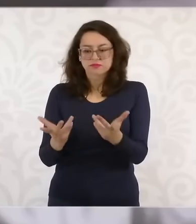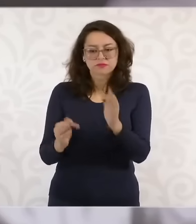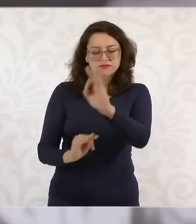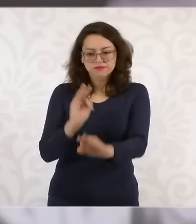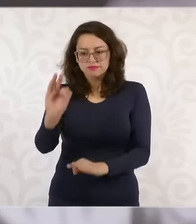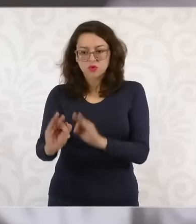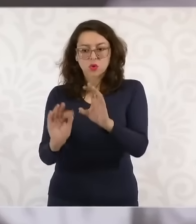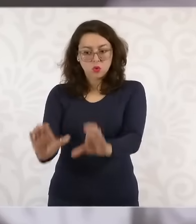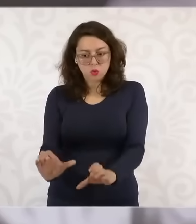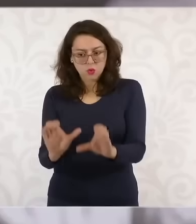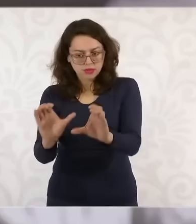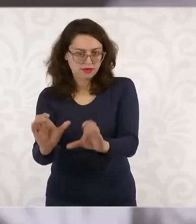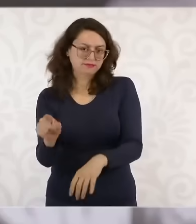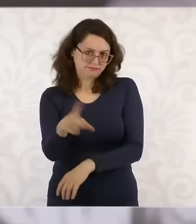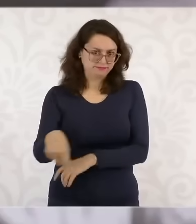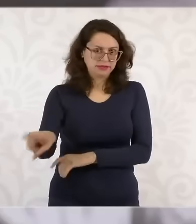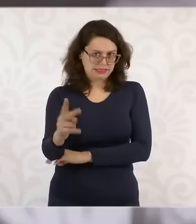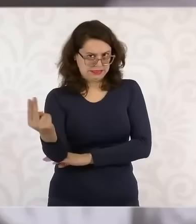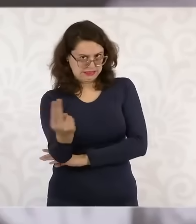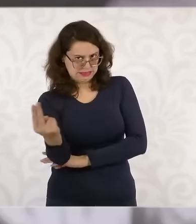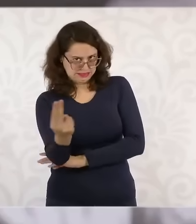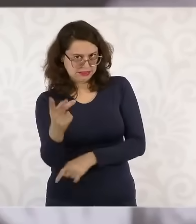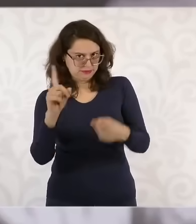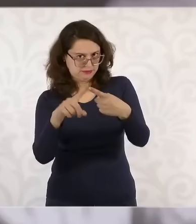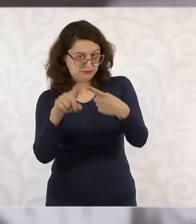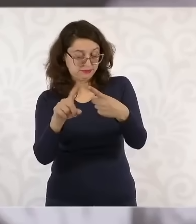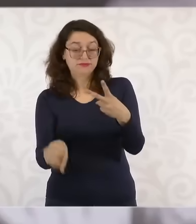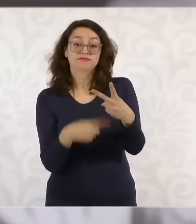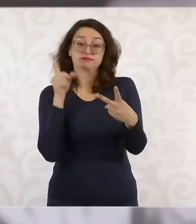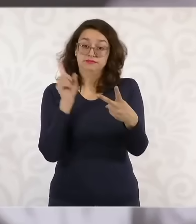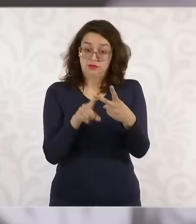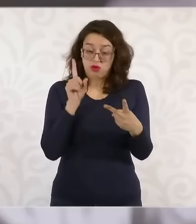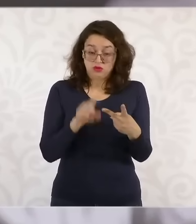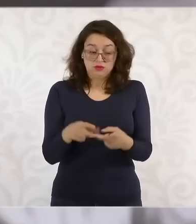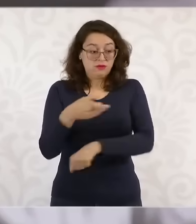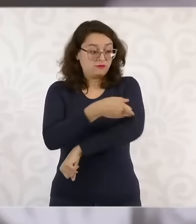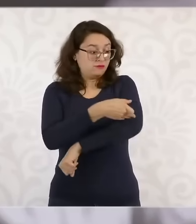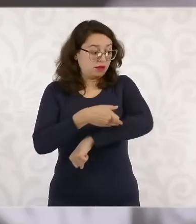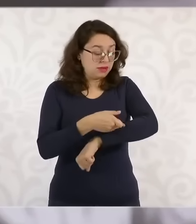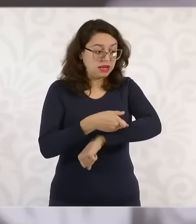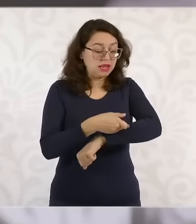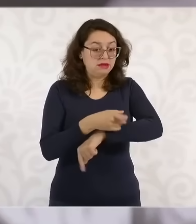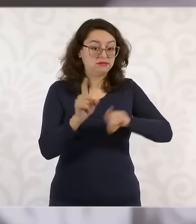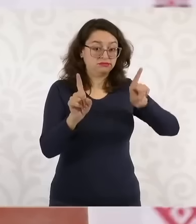personas cuidadoras que especialmente recaen las mujeres. Nuestra presidenta nos insiste que no